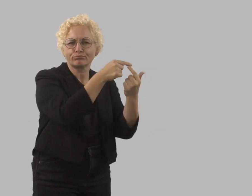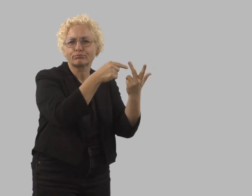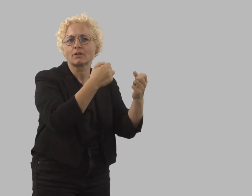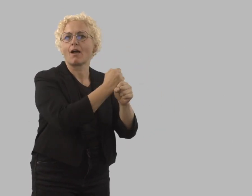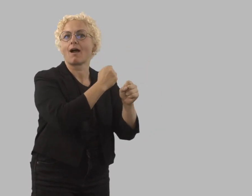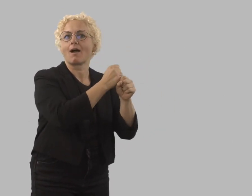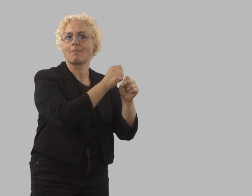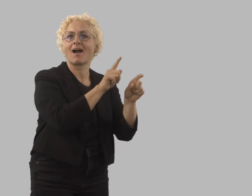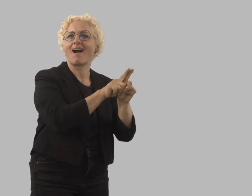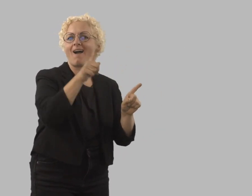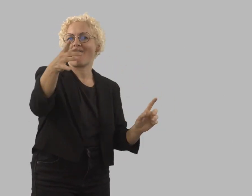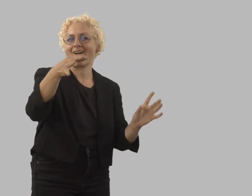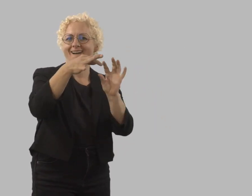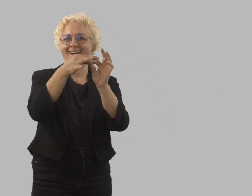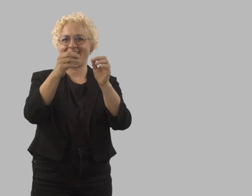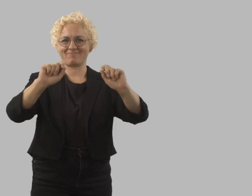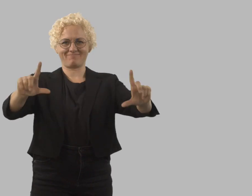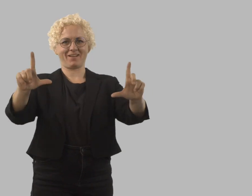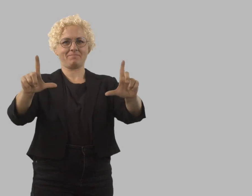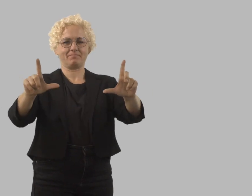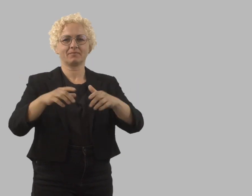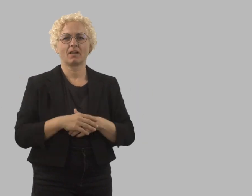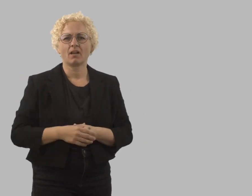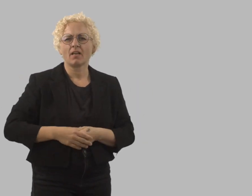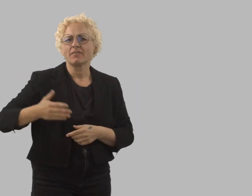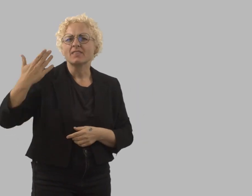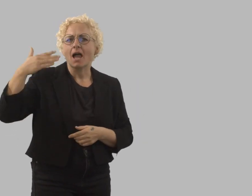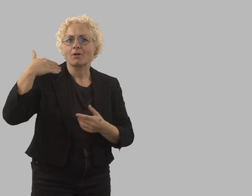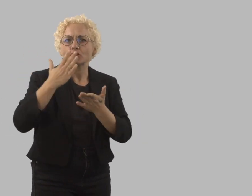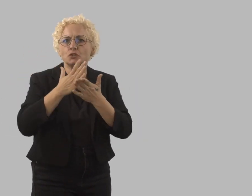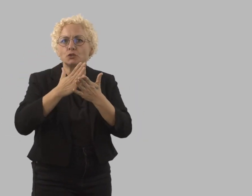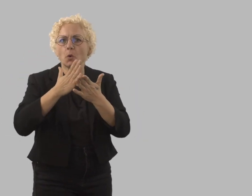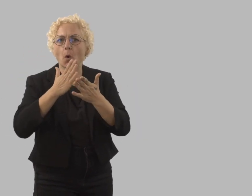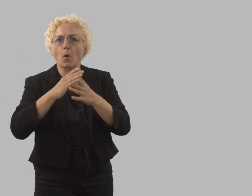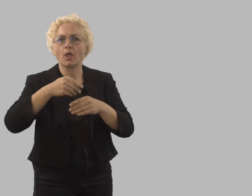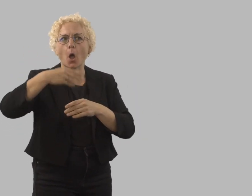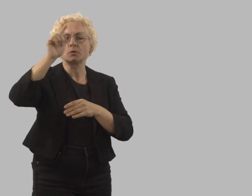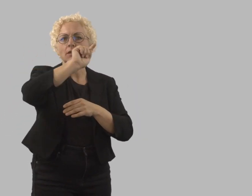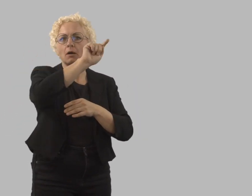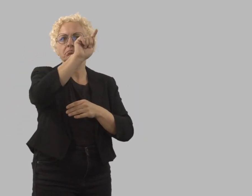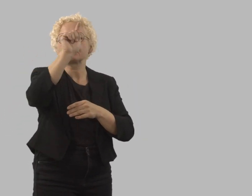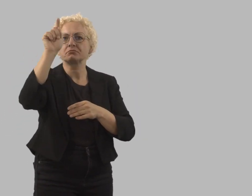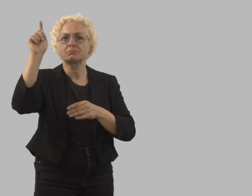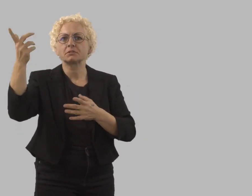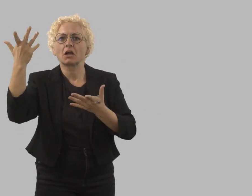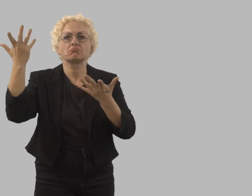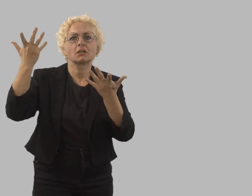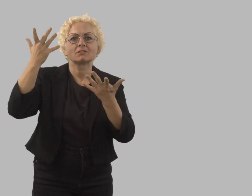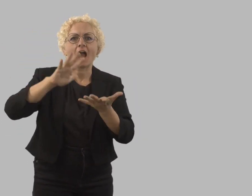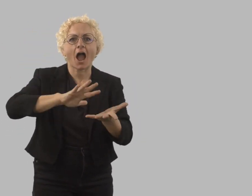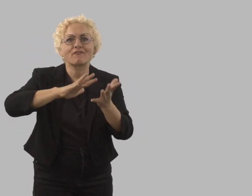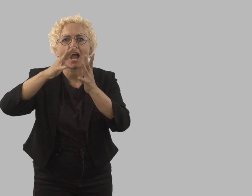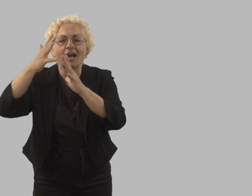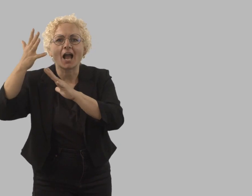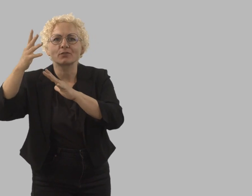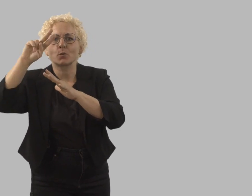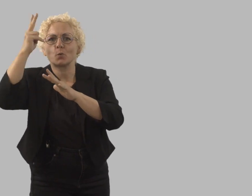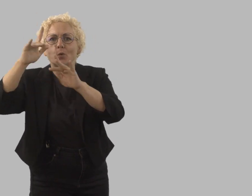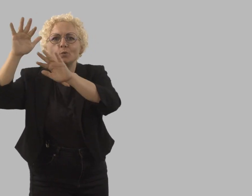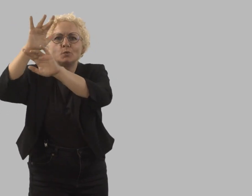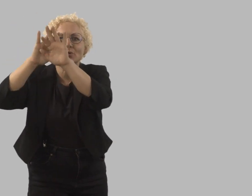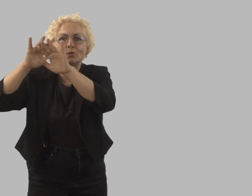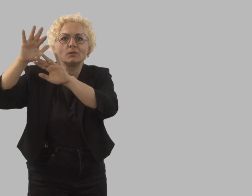geht um die bereits bestehenden avantgardistischen Kunstströmungen